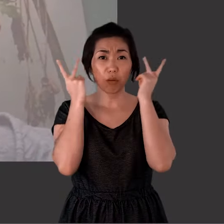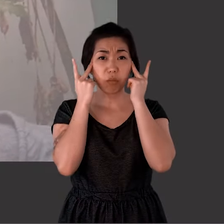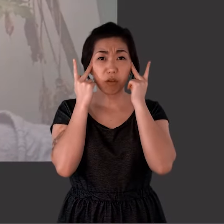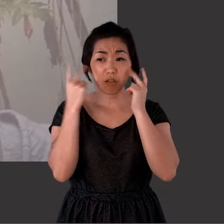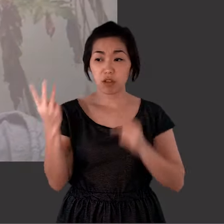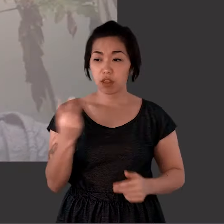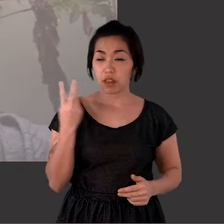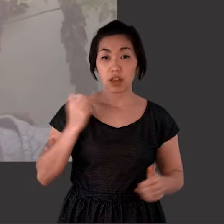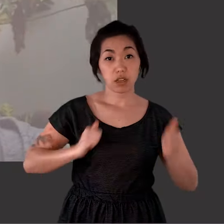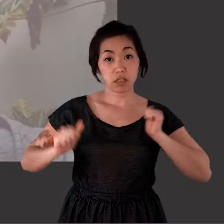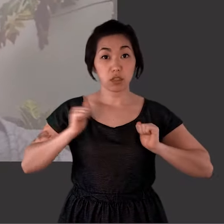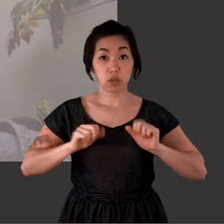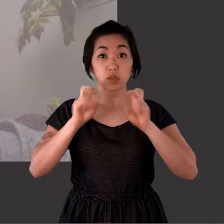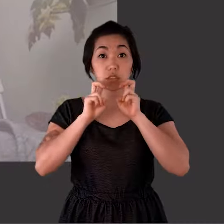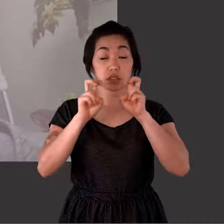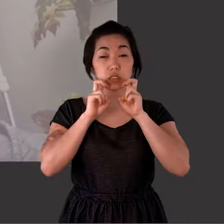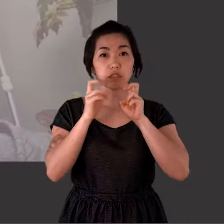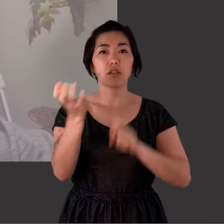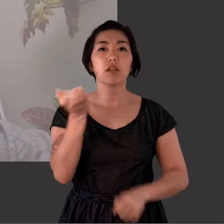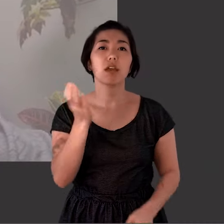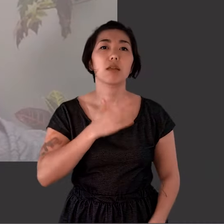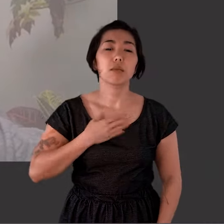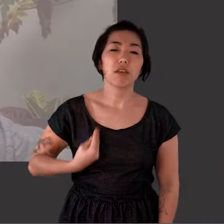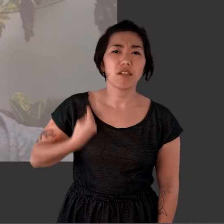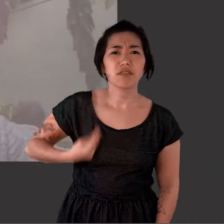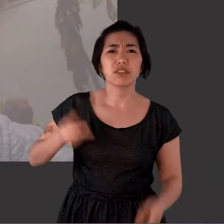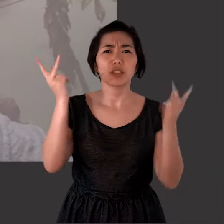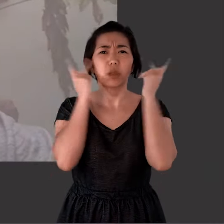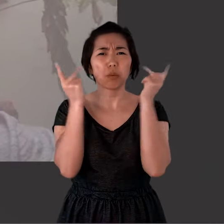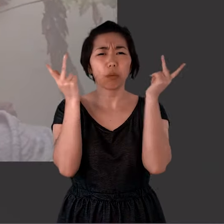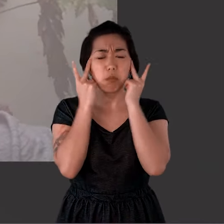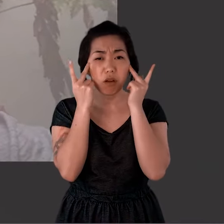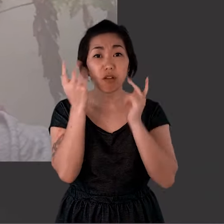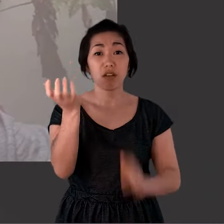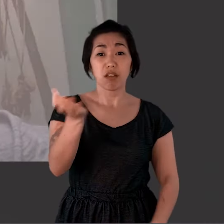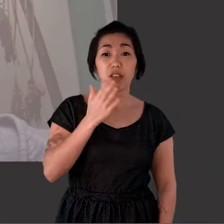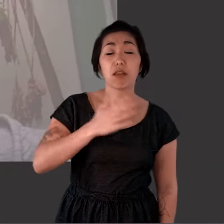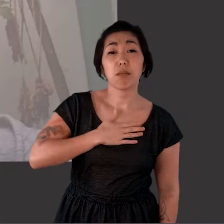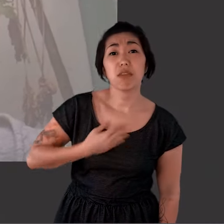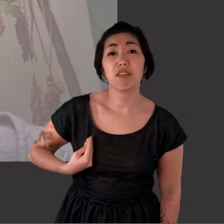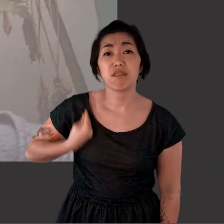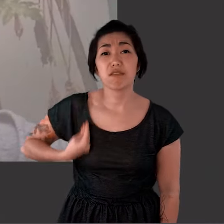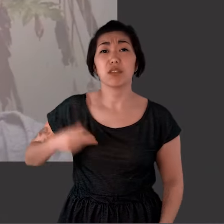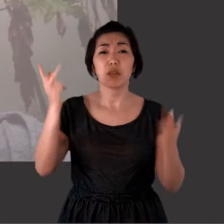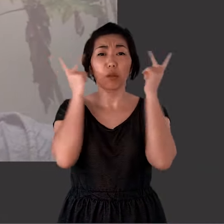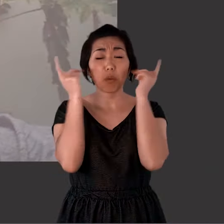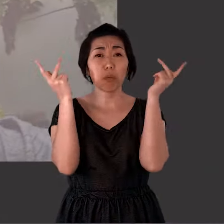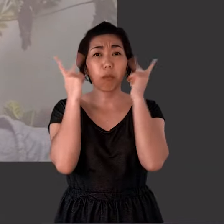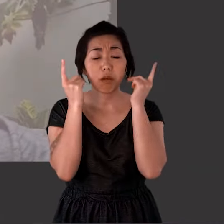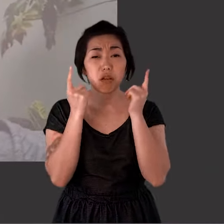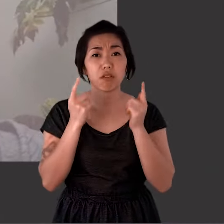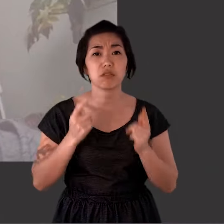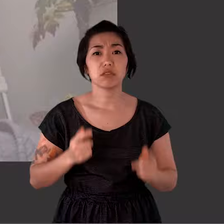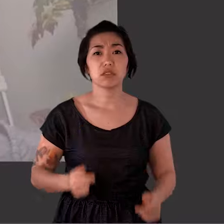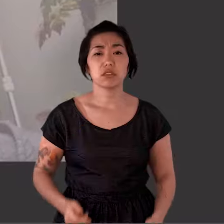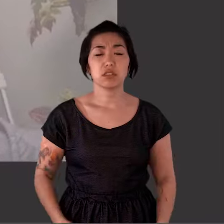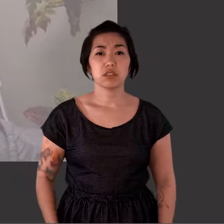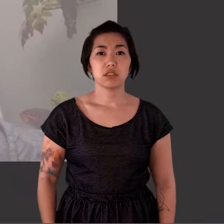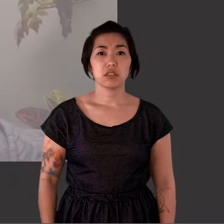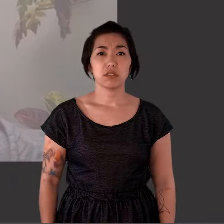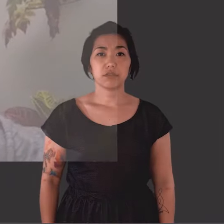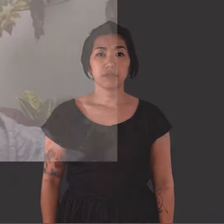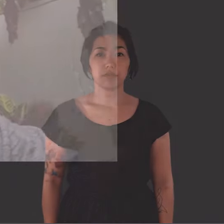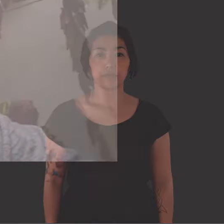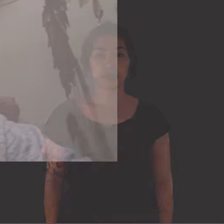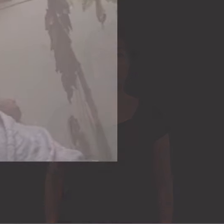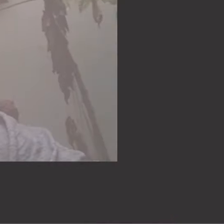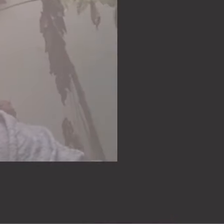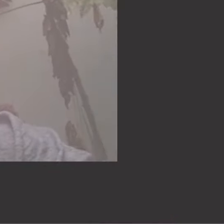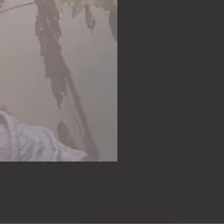Quero a minha vida normal! Quero a minha vida normal! Quero a minha vida normal! Quero a minha vida normal! Quero a minha vida normal!